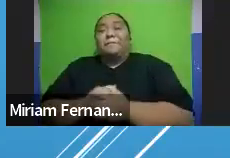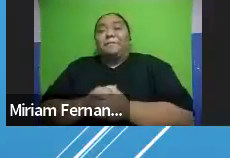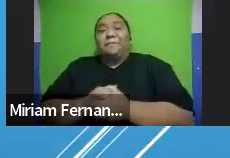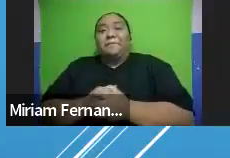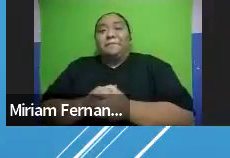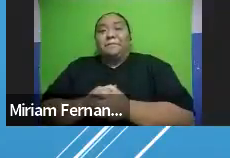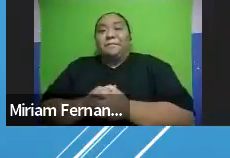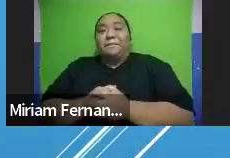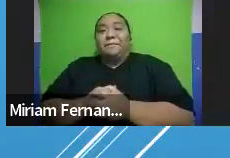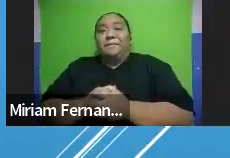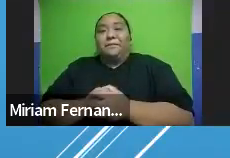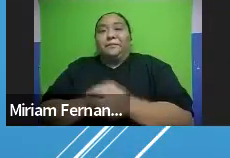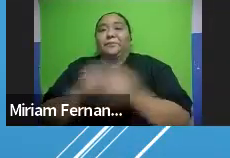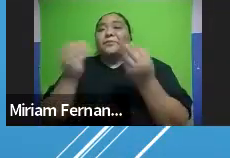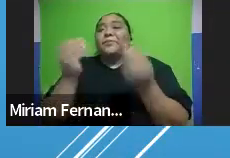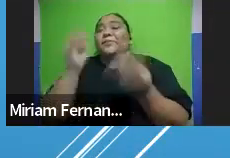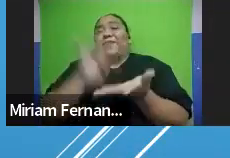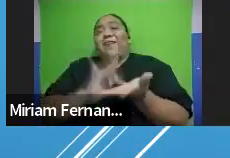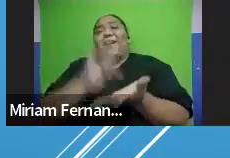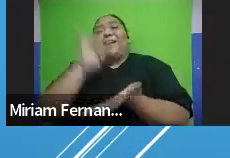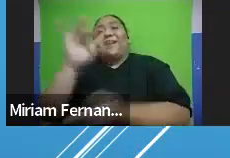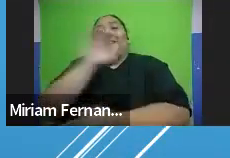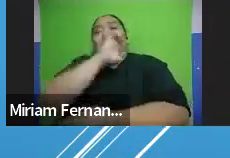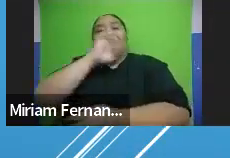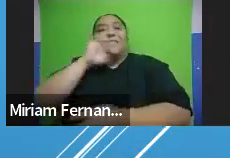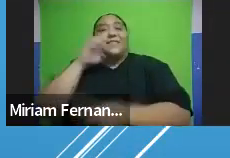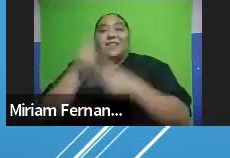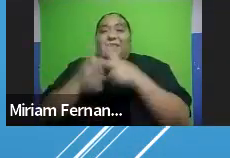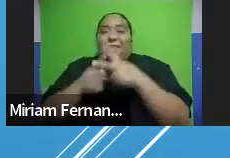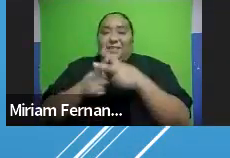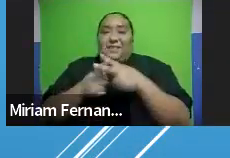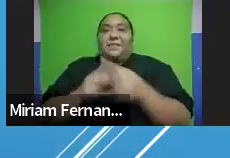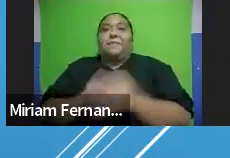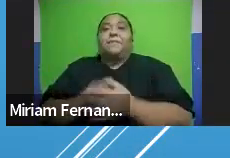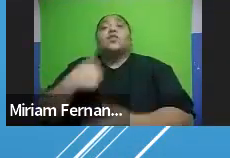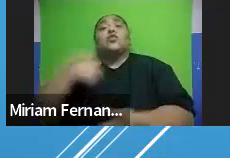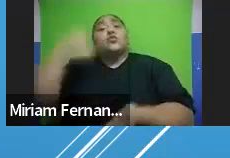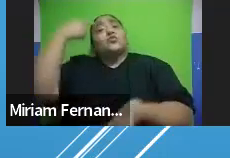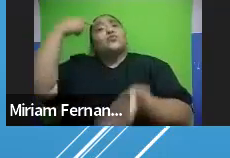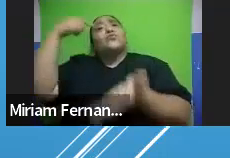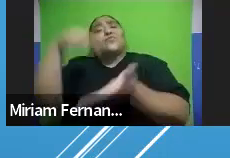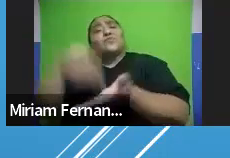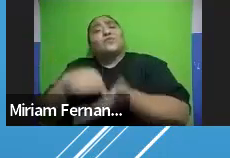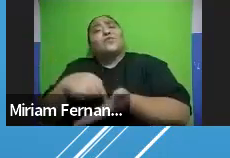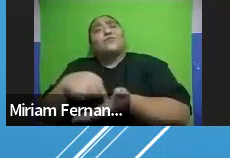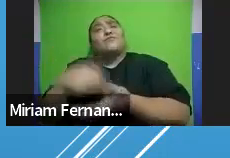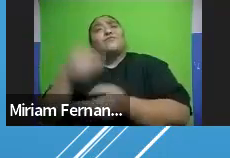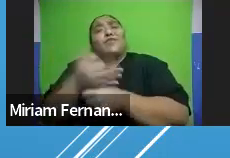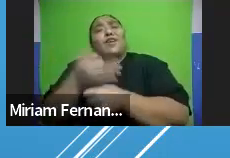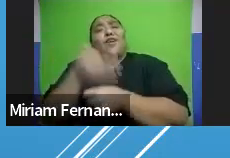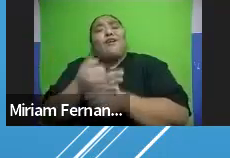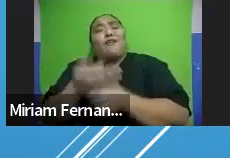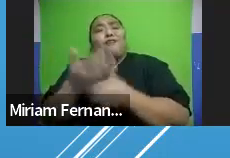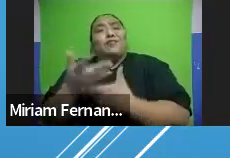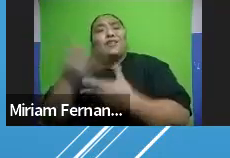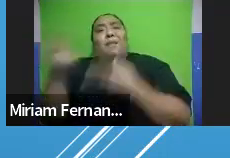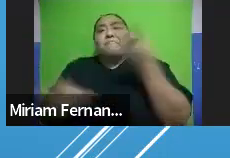apresurado, pero hasta ahí mi conclusión usión